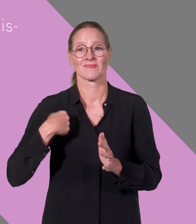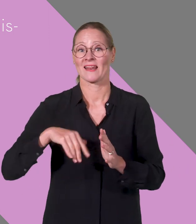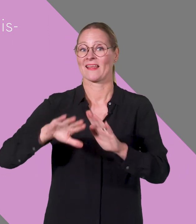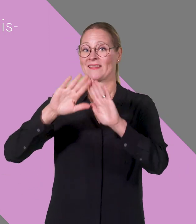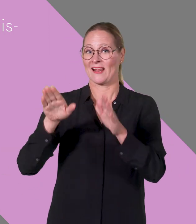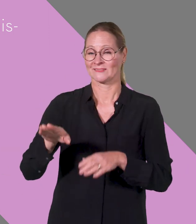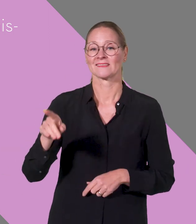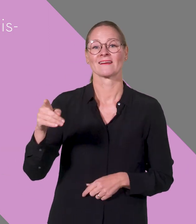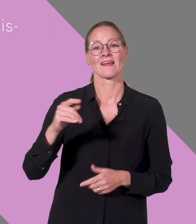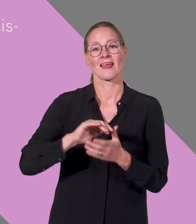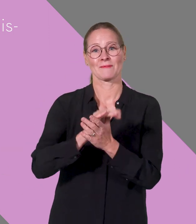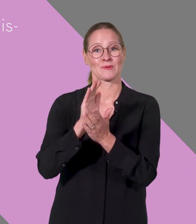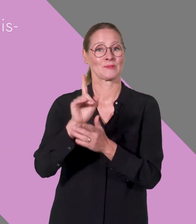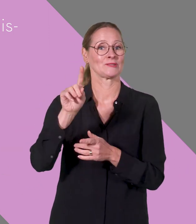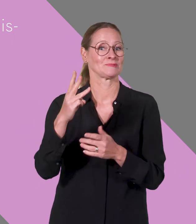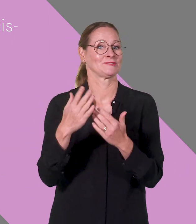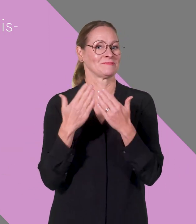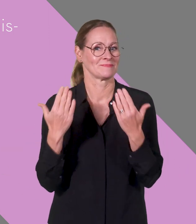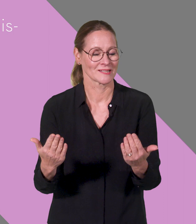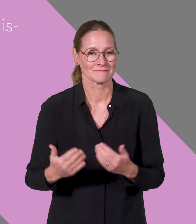Valkeassa talossa 13. helmikuuta.